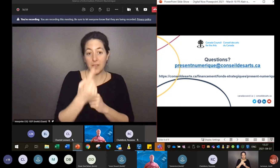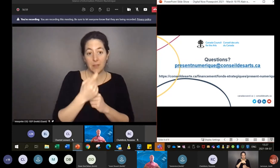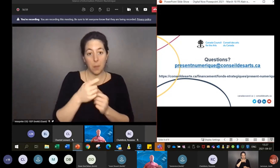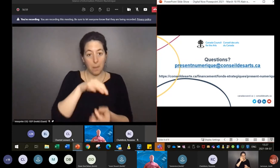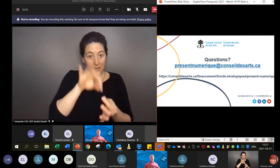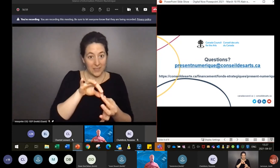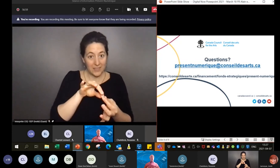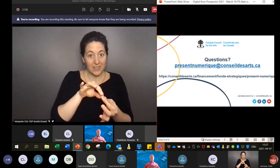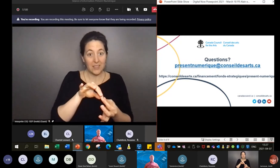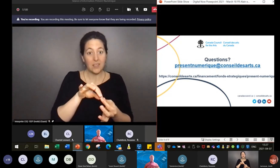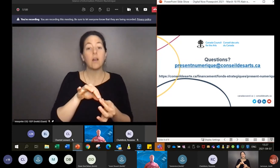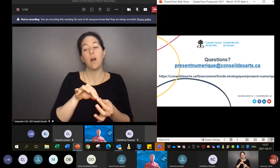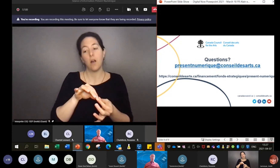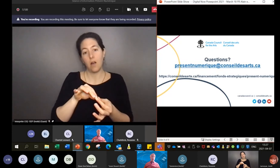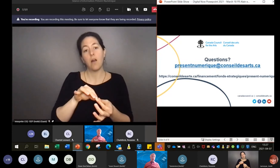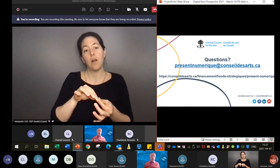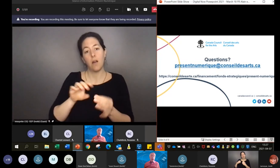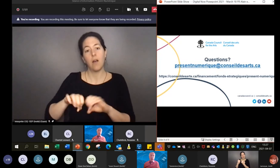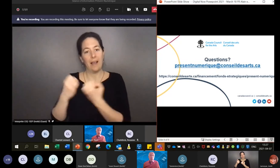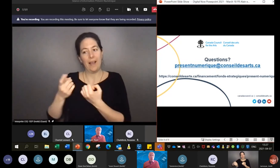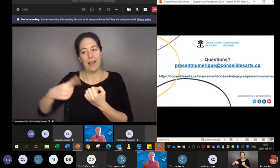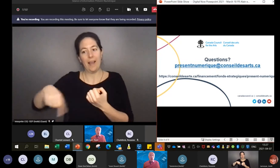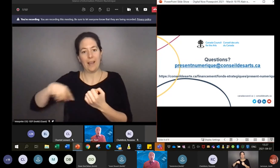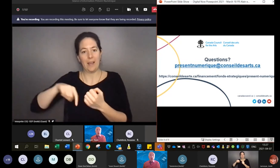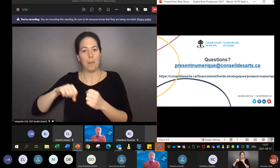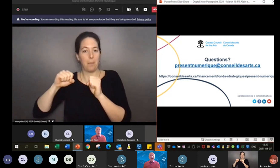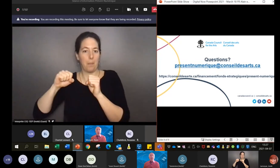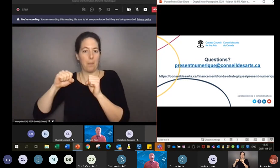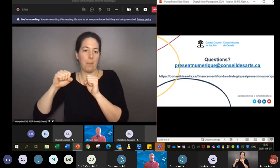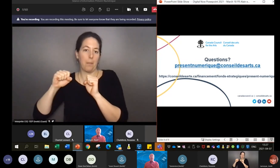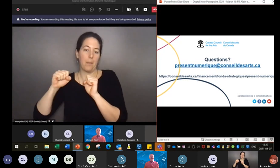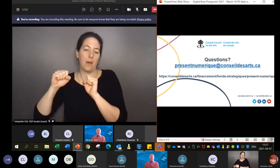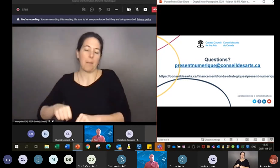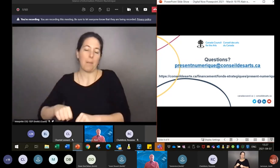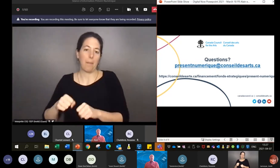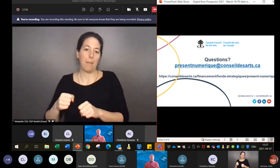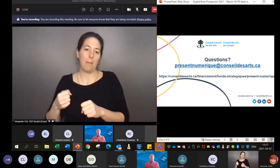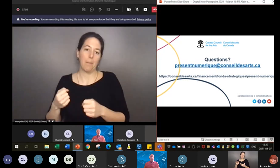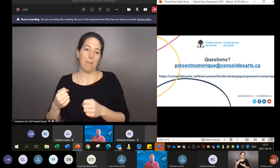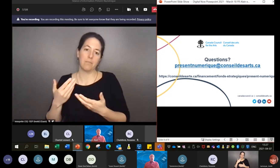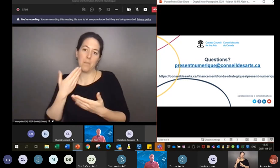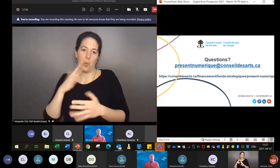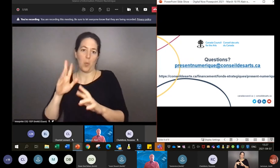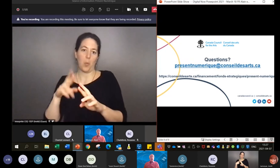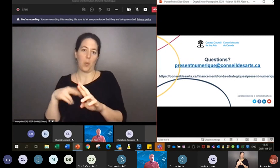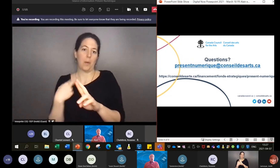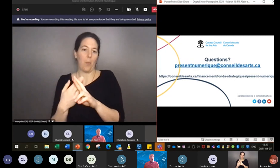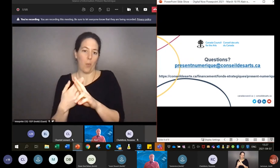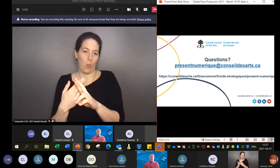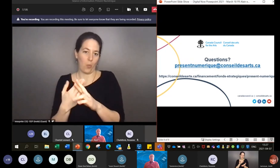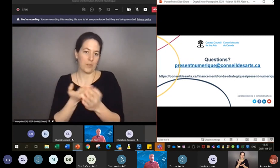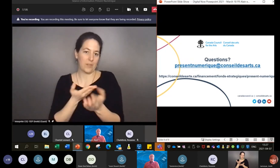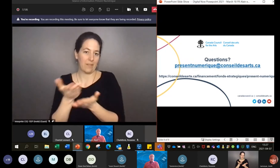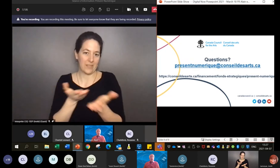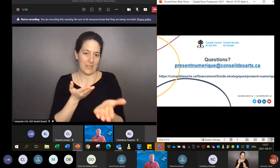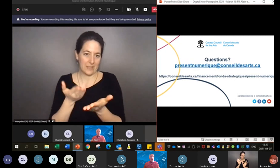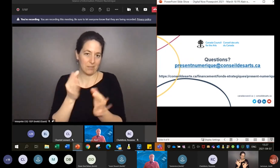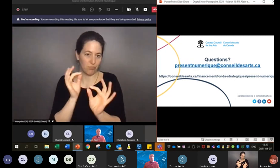mieux notre équipe pourra